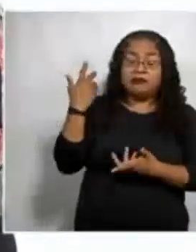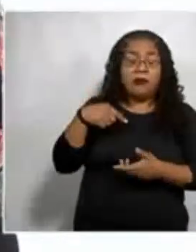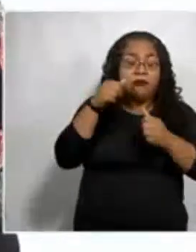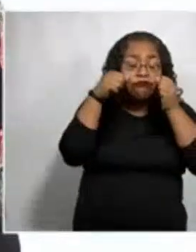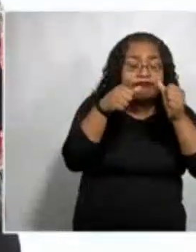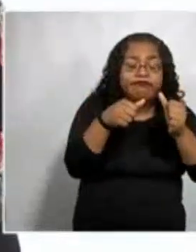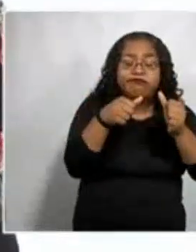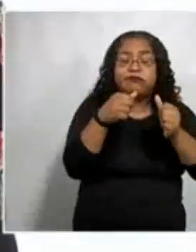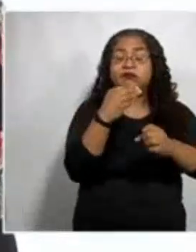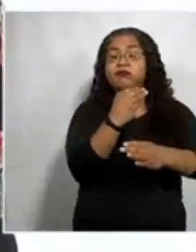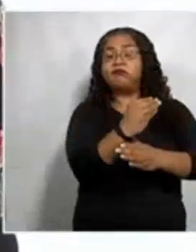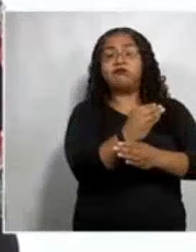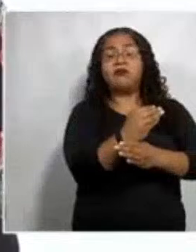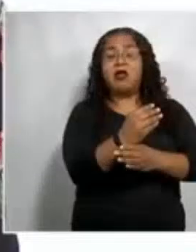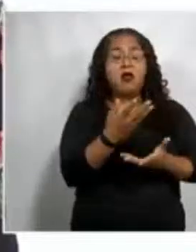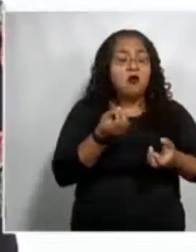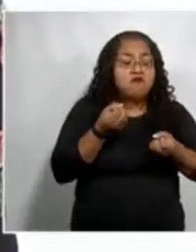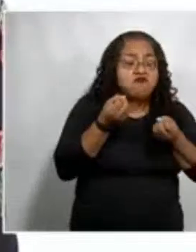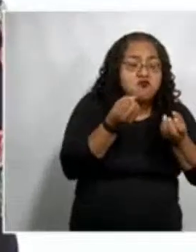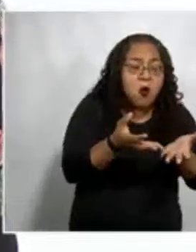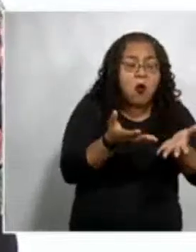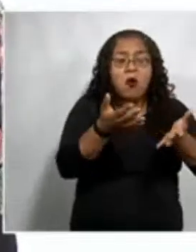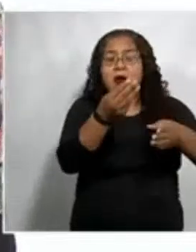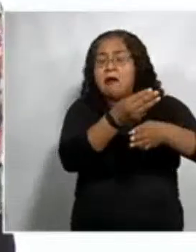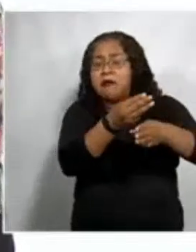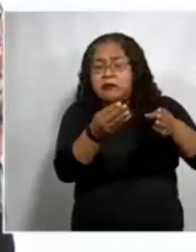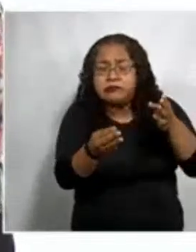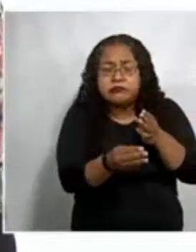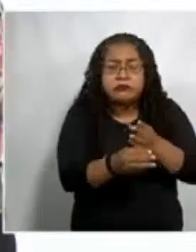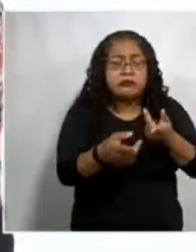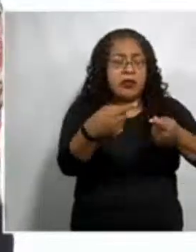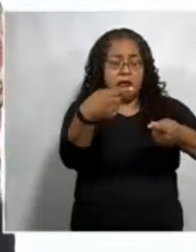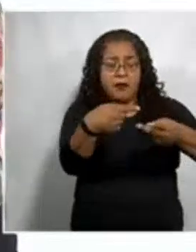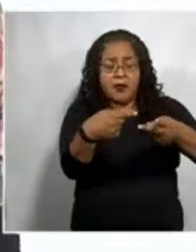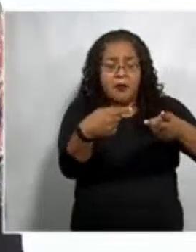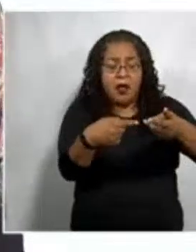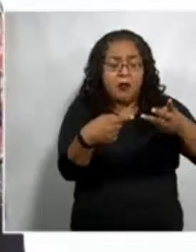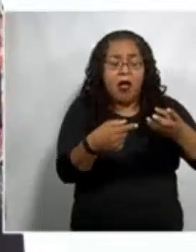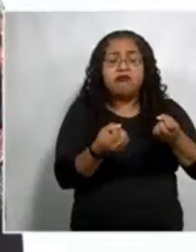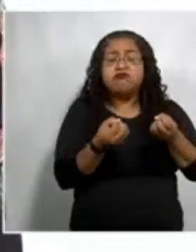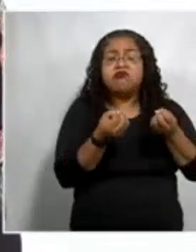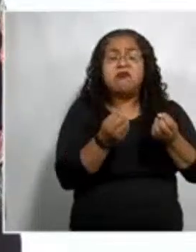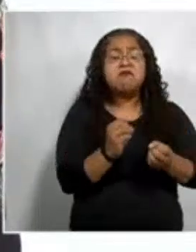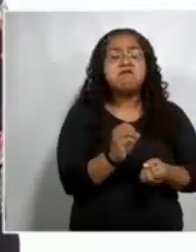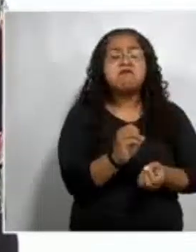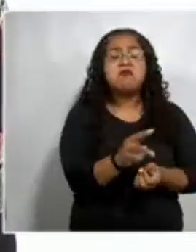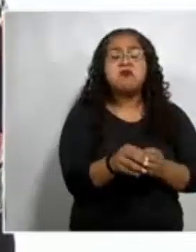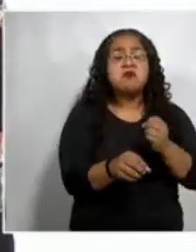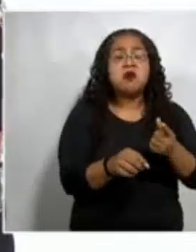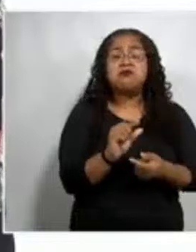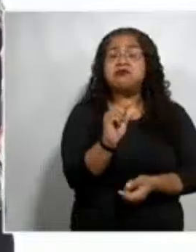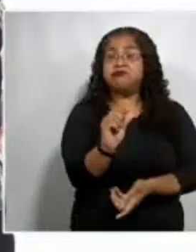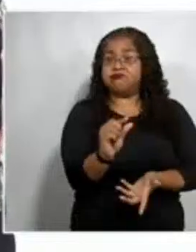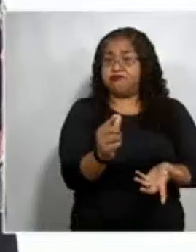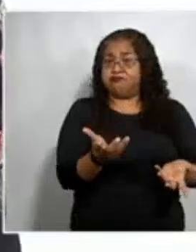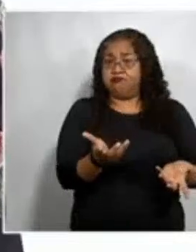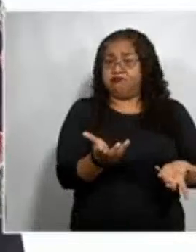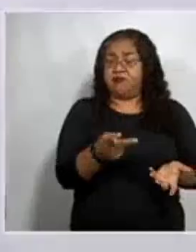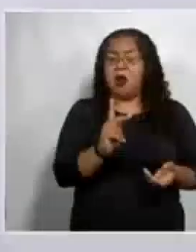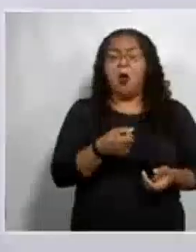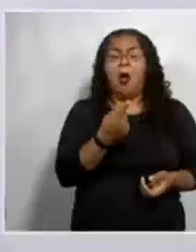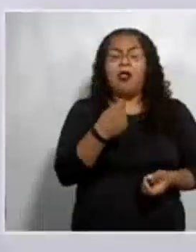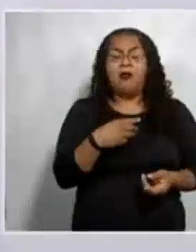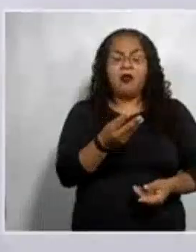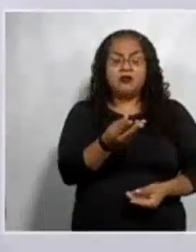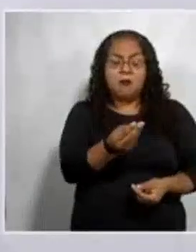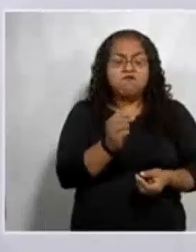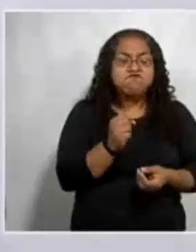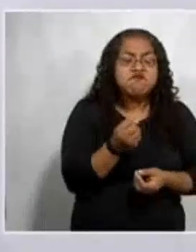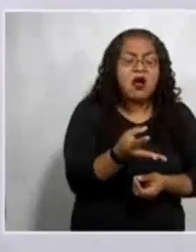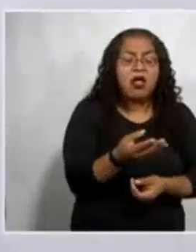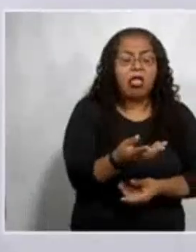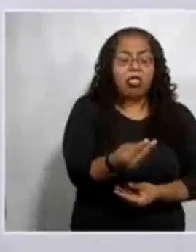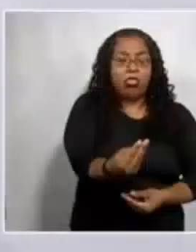no le dieron recursos y los pocos recursos que le dieron fue para hacer negocios, la verdad, porque